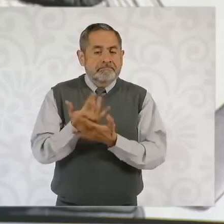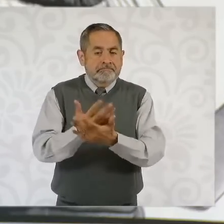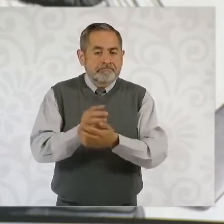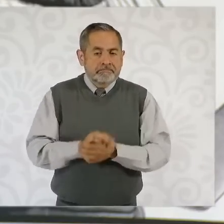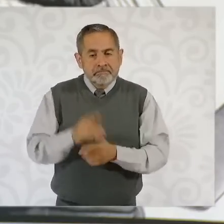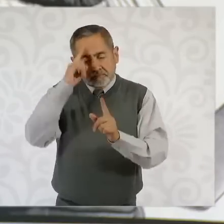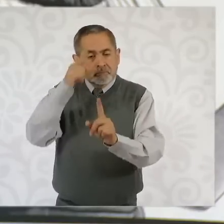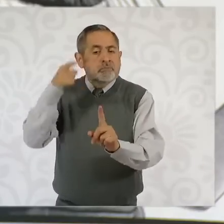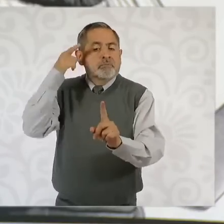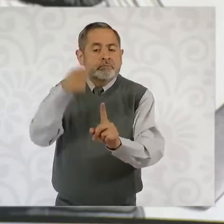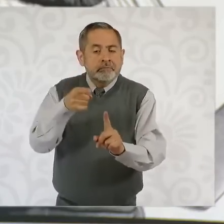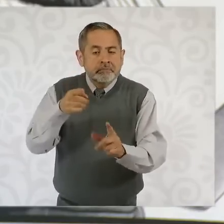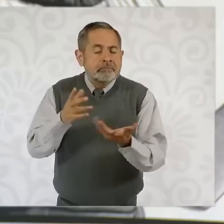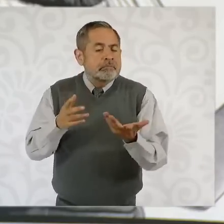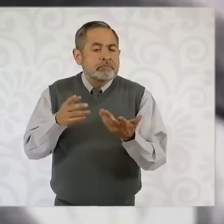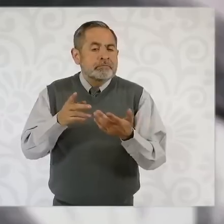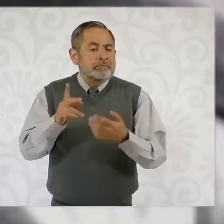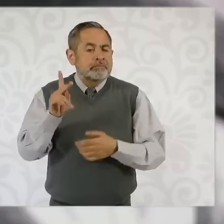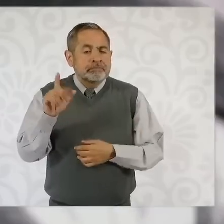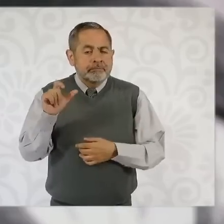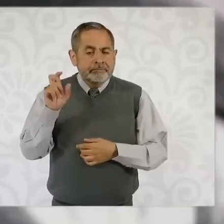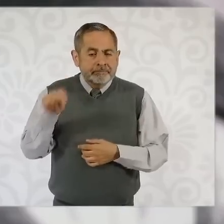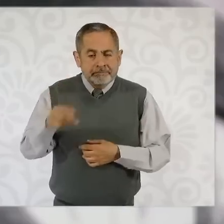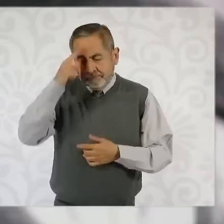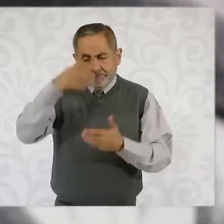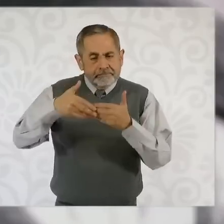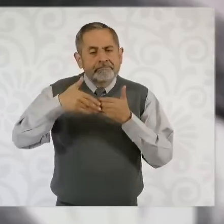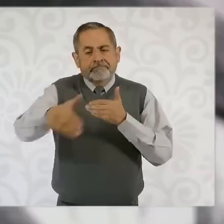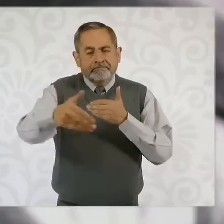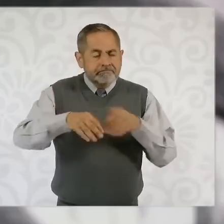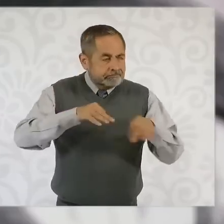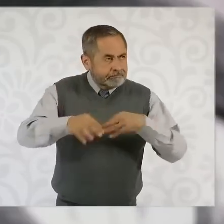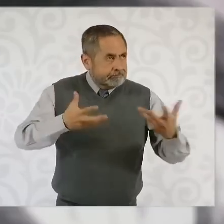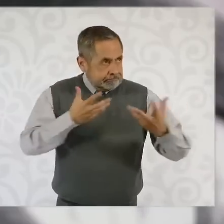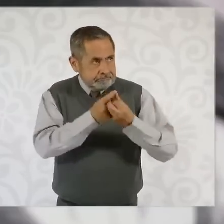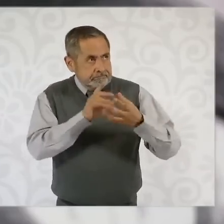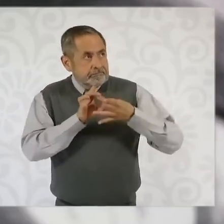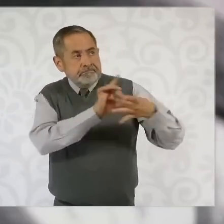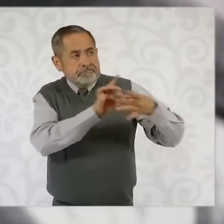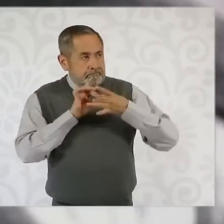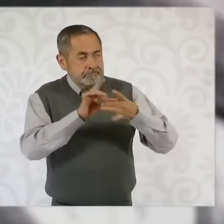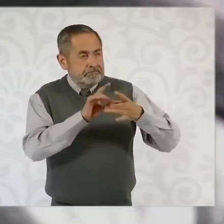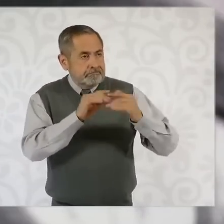lo que se está haciendo ahora sino un plan de largo plazo de colaboración de coordinación